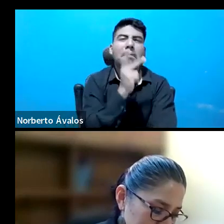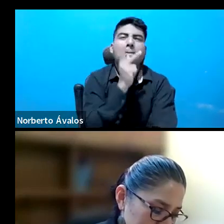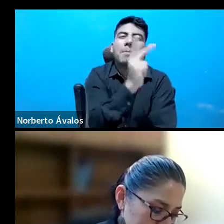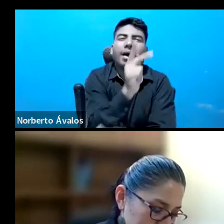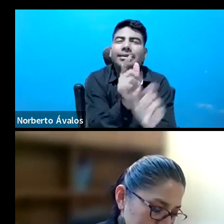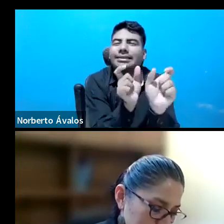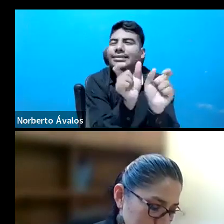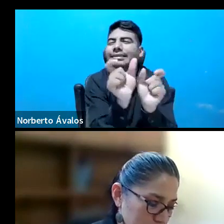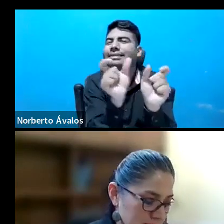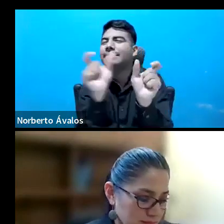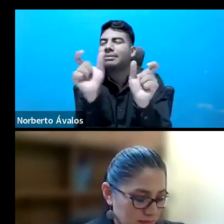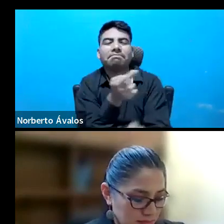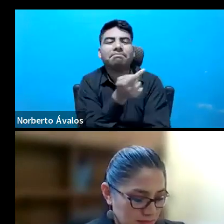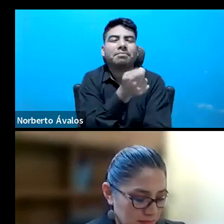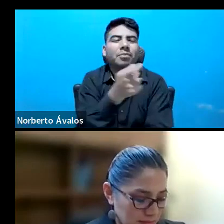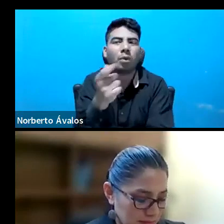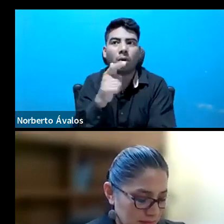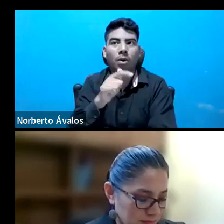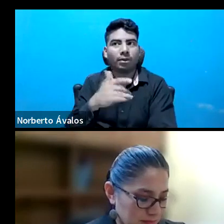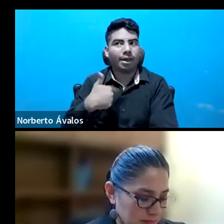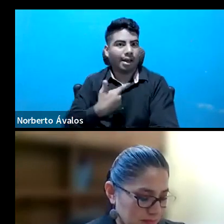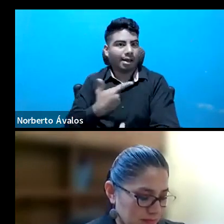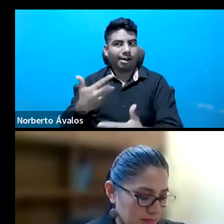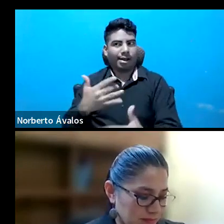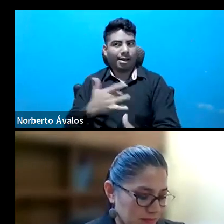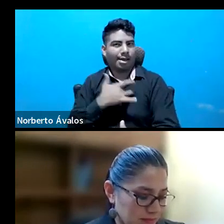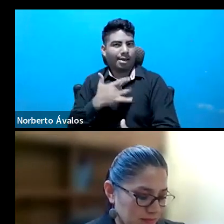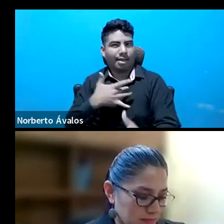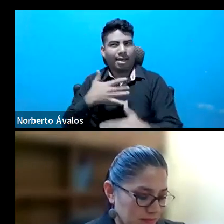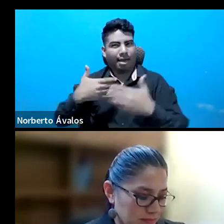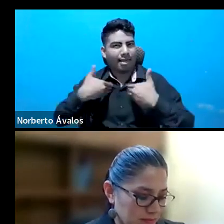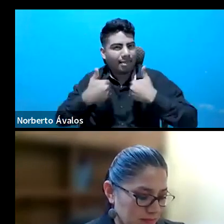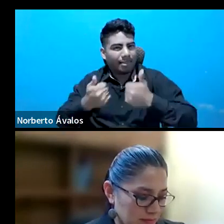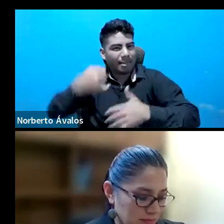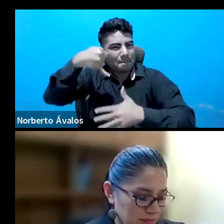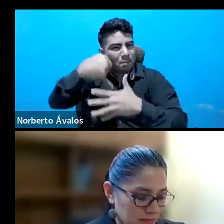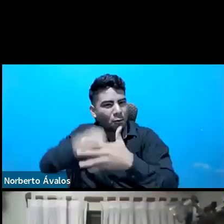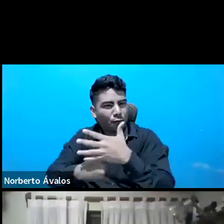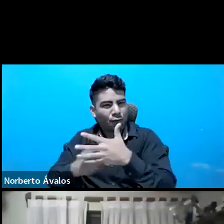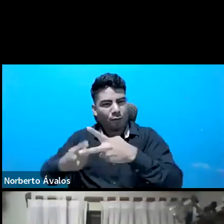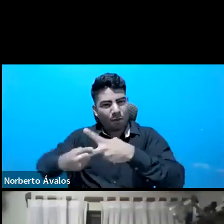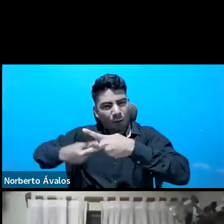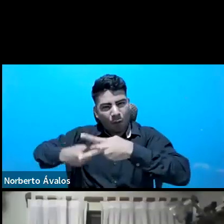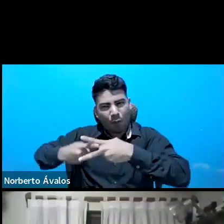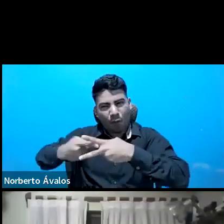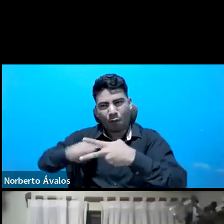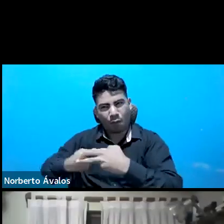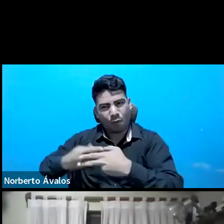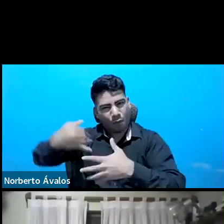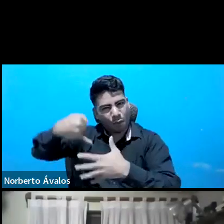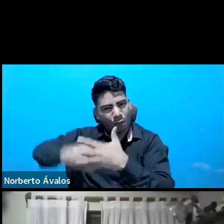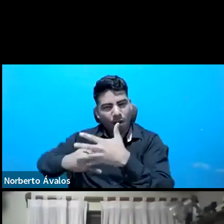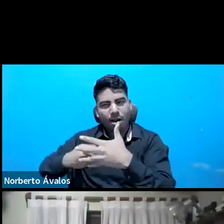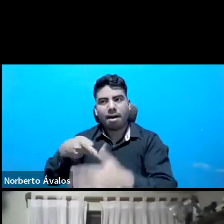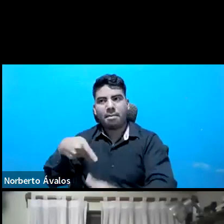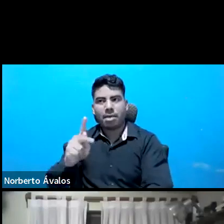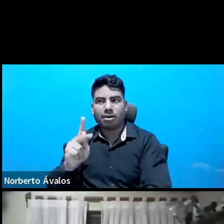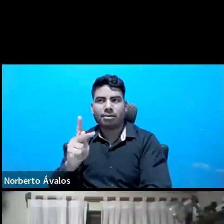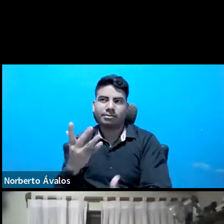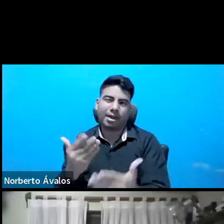español español se necesitan para estelas, para las matemáticas un poco más para las matemáticas un poco más avanzadas. Desafortunadamente, las